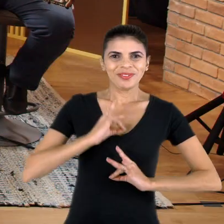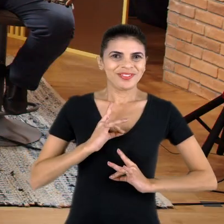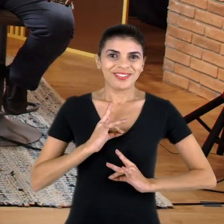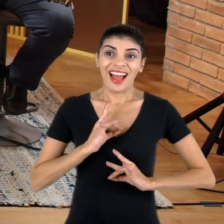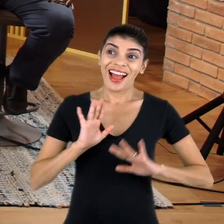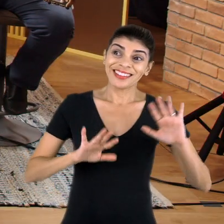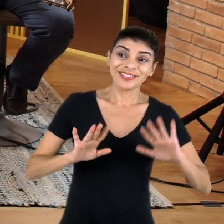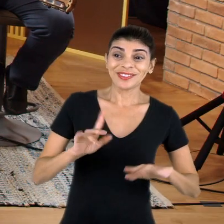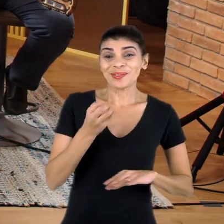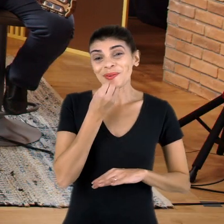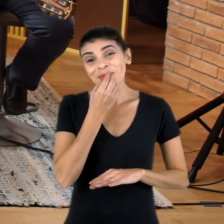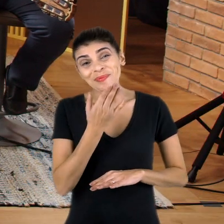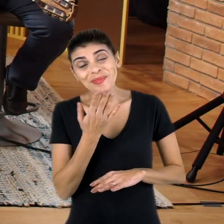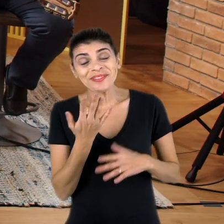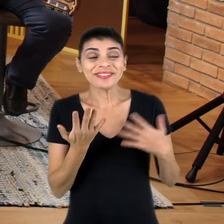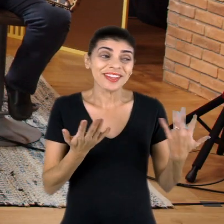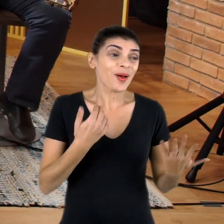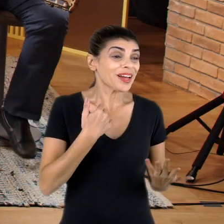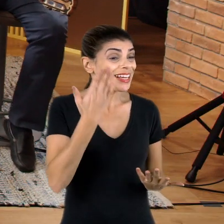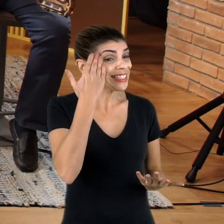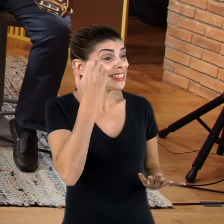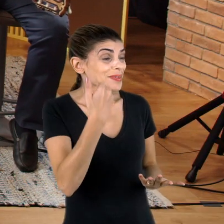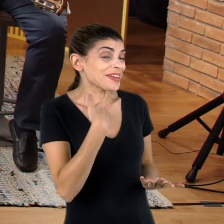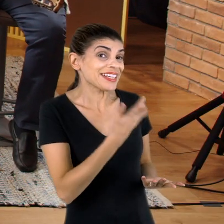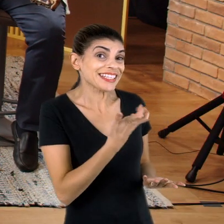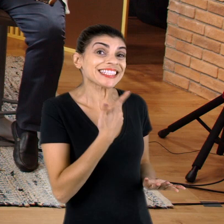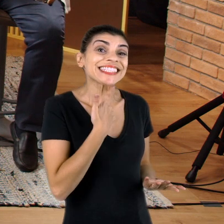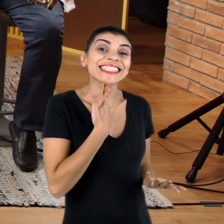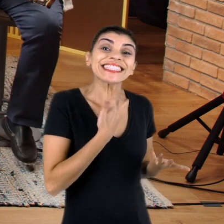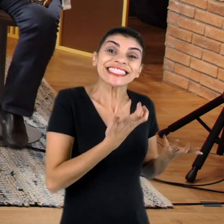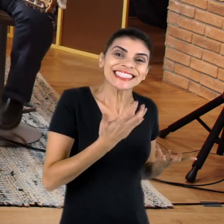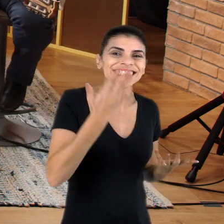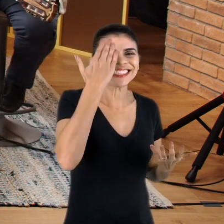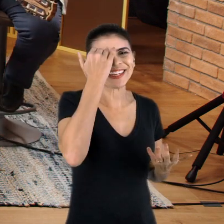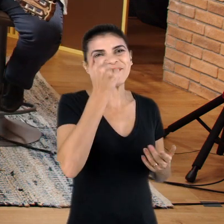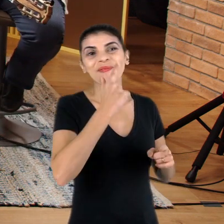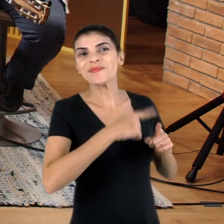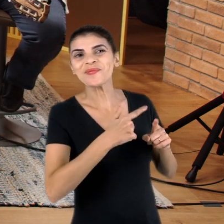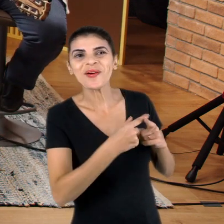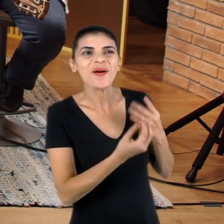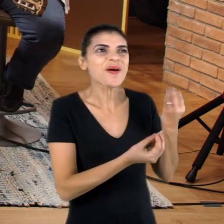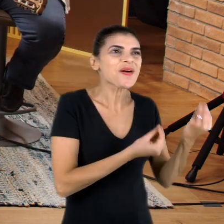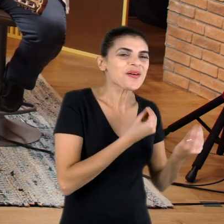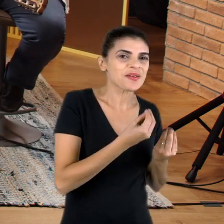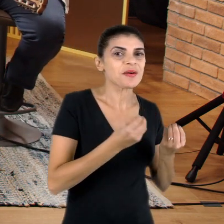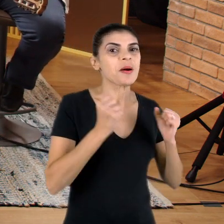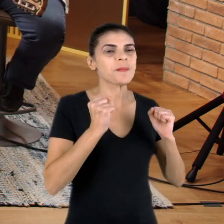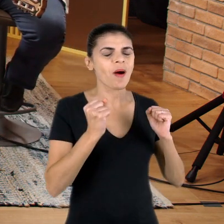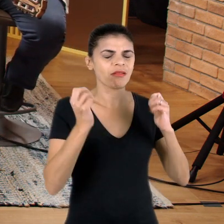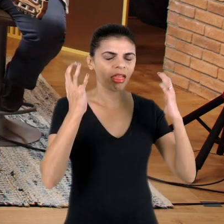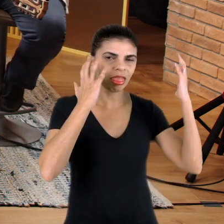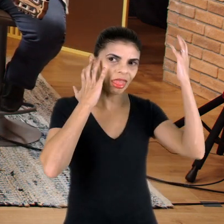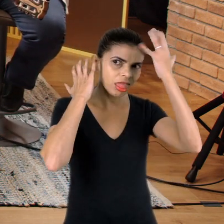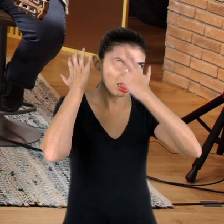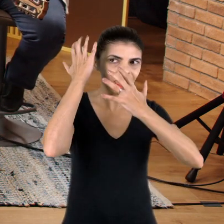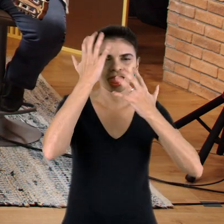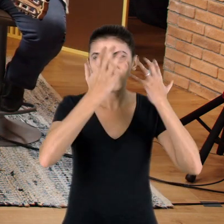É, isso que eu queria saber. É, porque... pode perturbar, assim, um pouco. Mas, enfim.